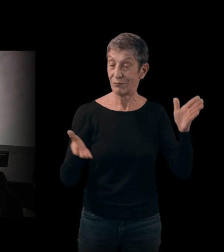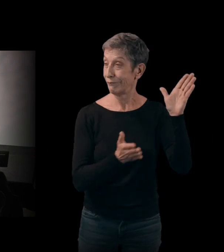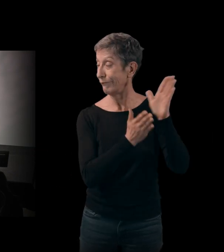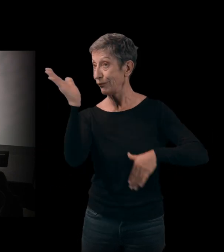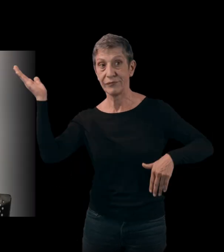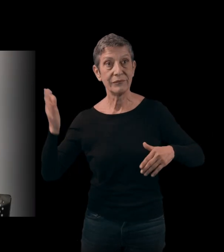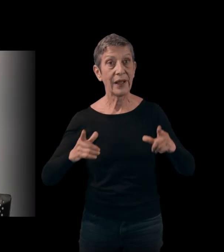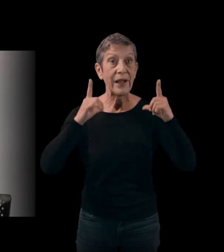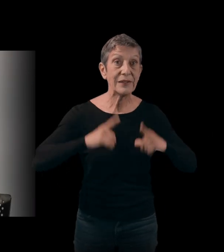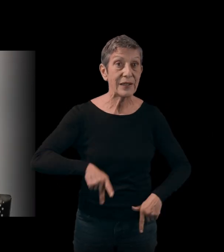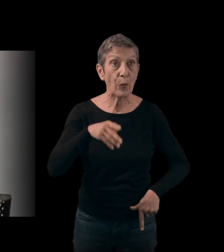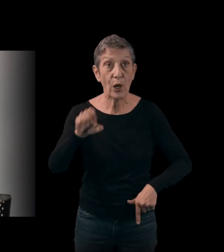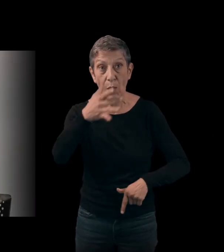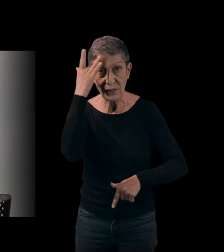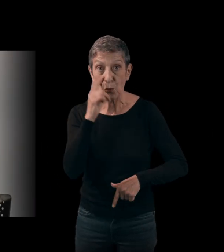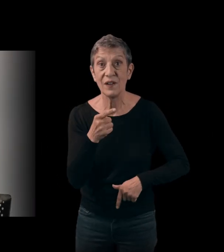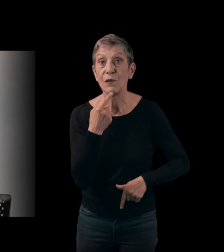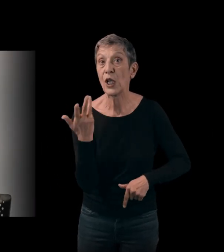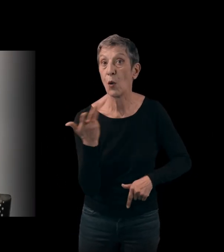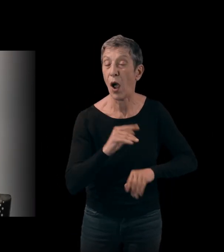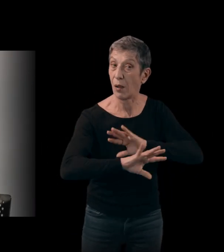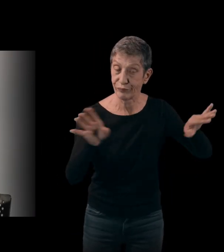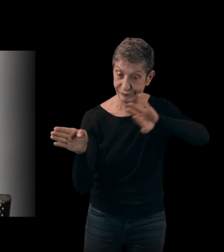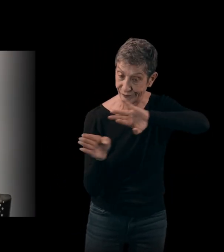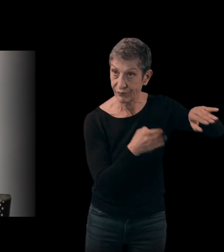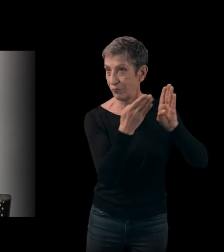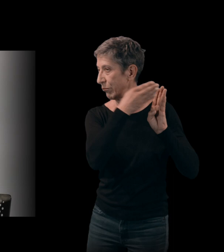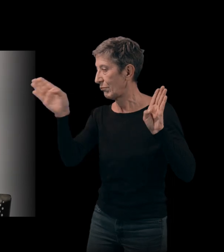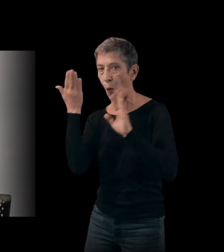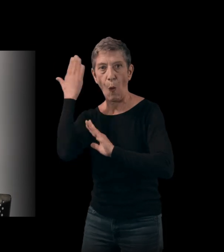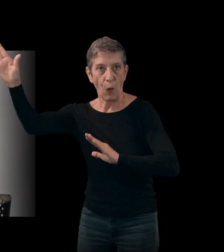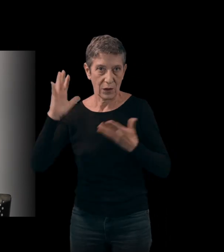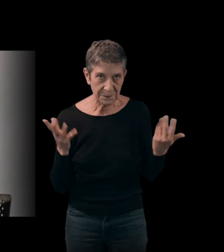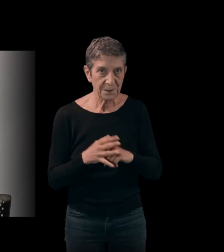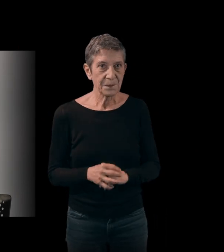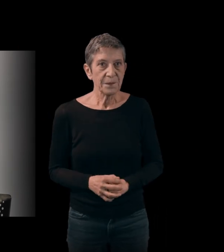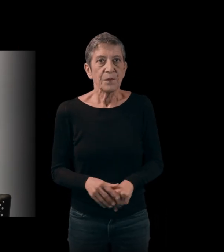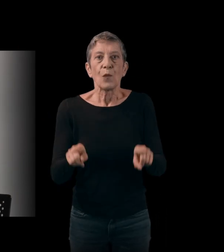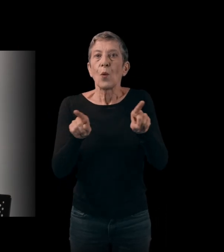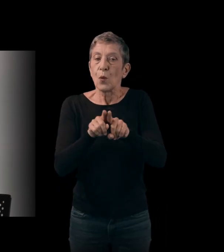lycée Paul Éluard à Saint-Denis ?"Et puis, il m'avait invité parce qu'il